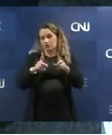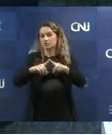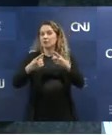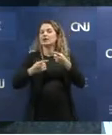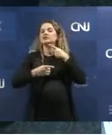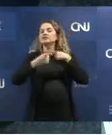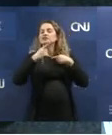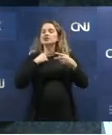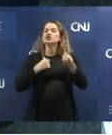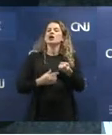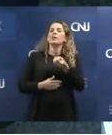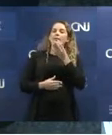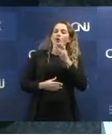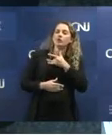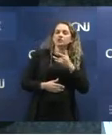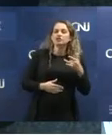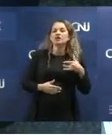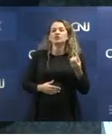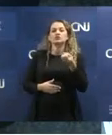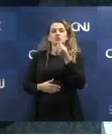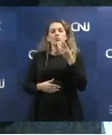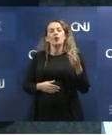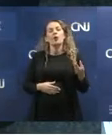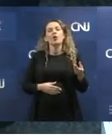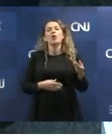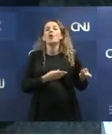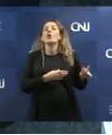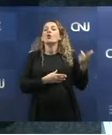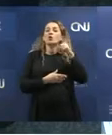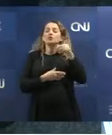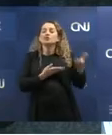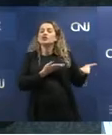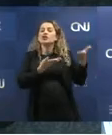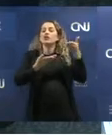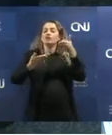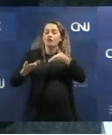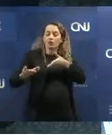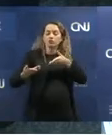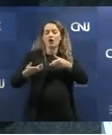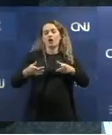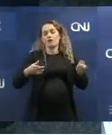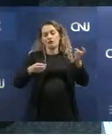e que possa voltar com por cento de forças para exercer a judicatura.